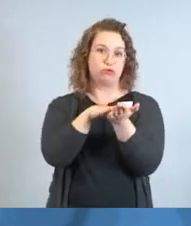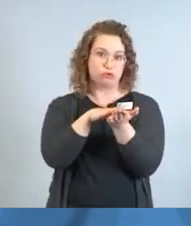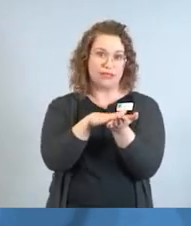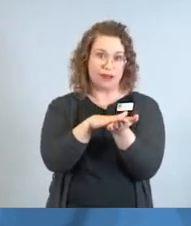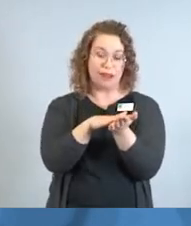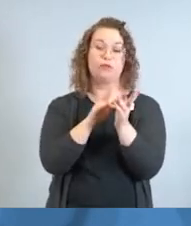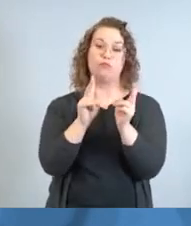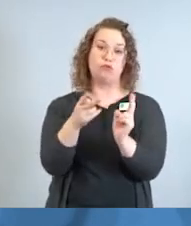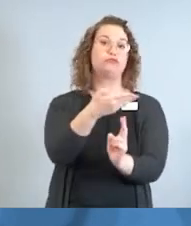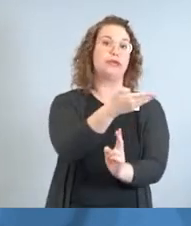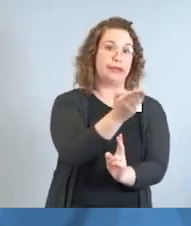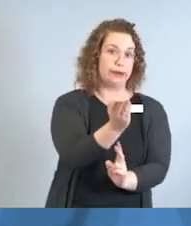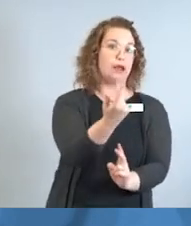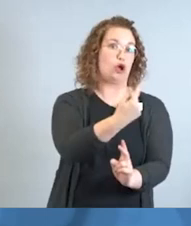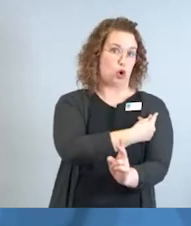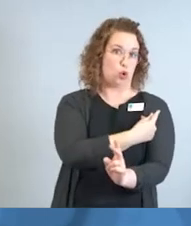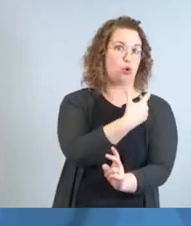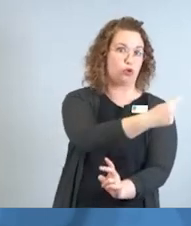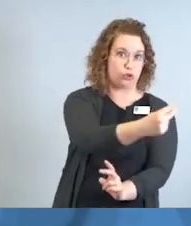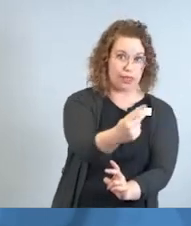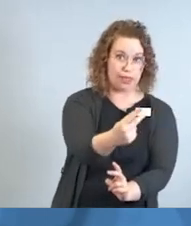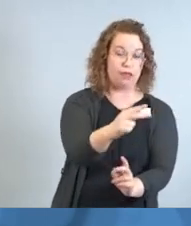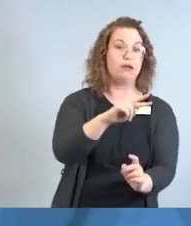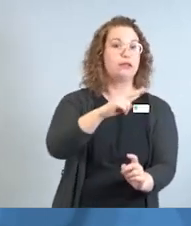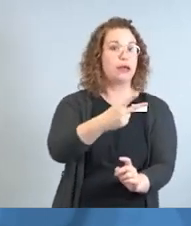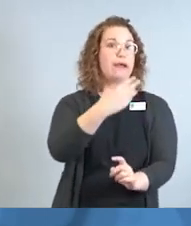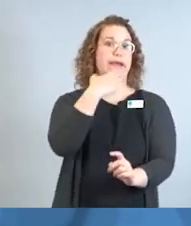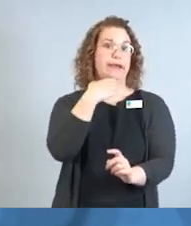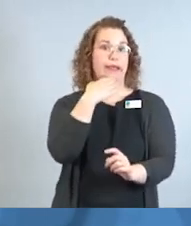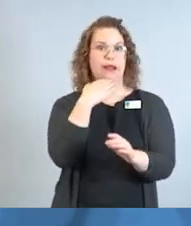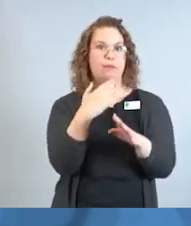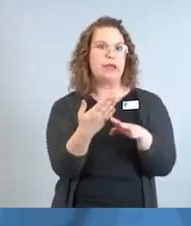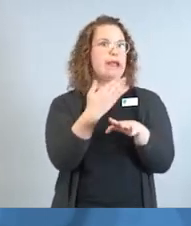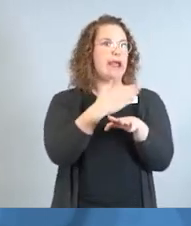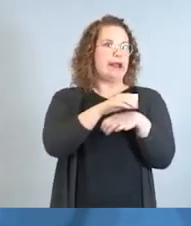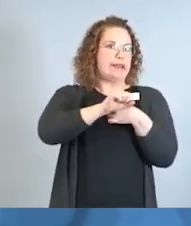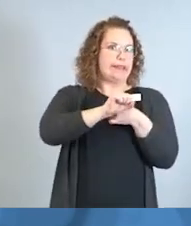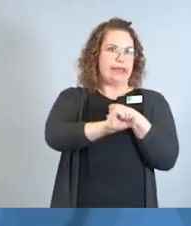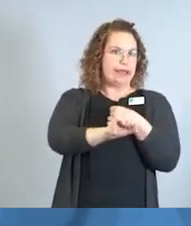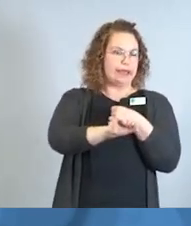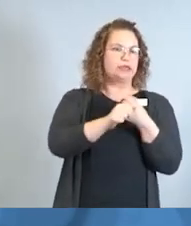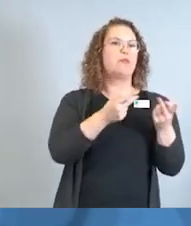joilla ei ole oikeutta saada ennaltaehkäiseviä julkisen terveydenhuollon palveluja Suomessa.